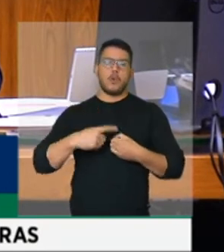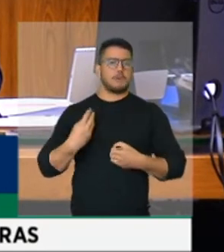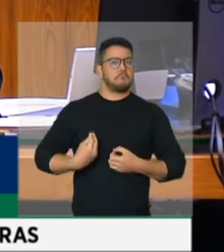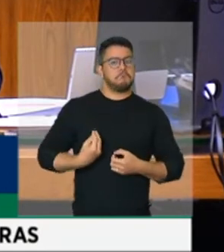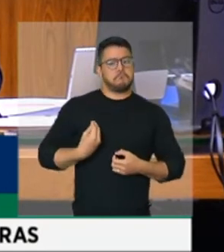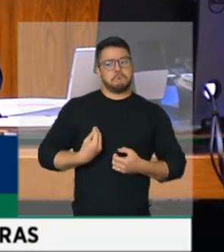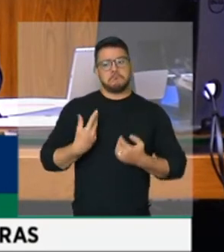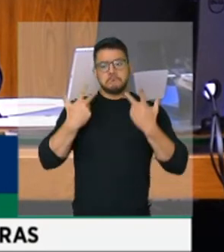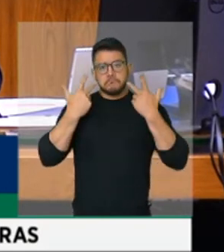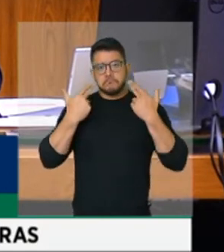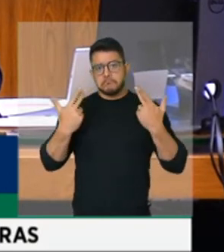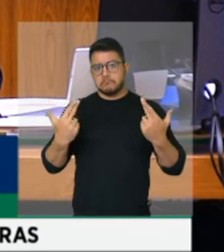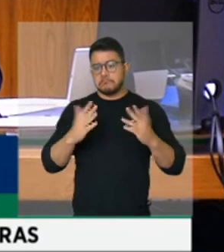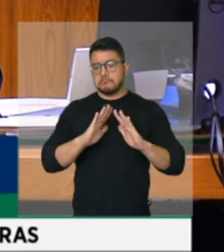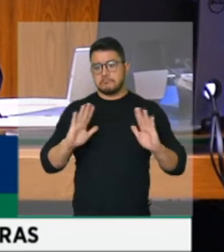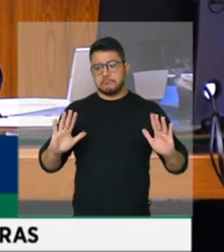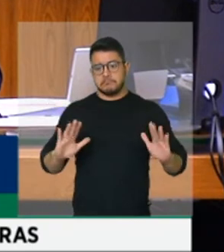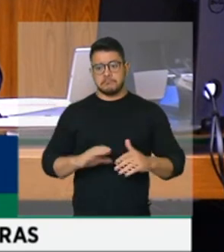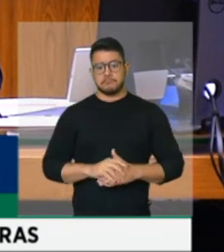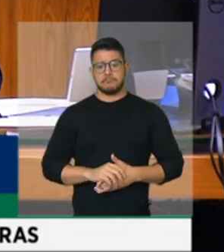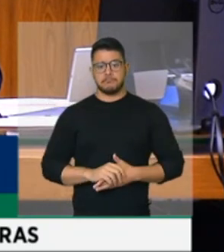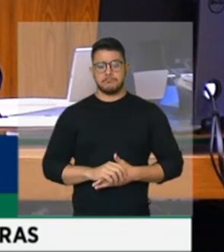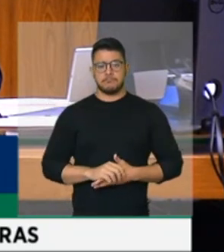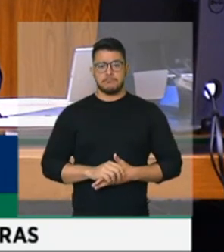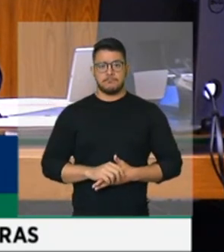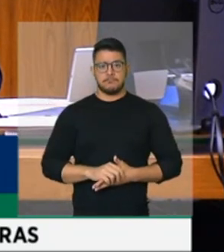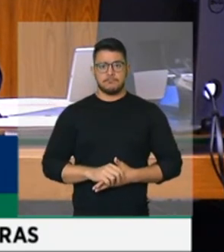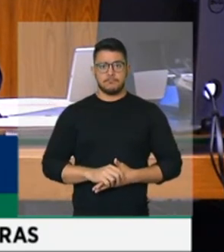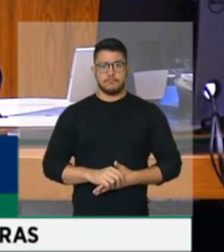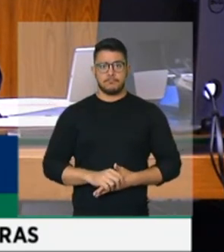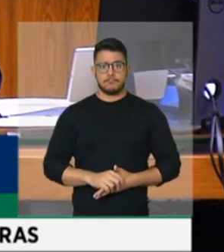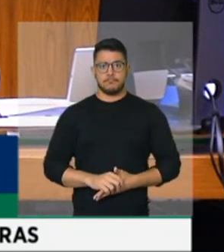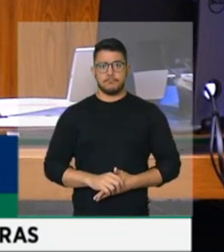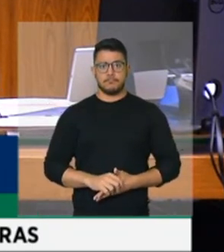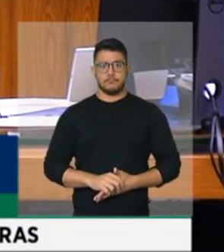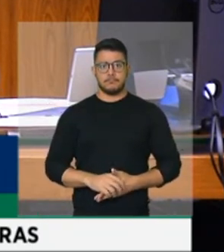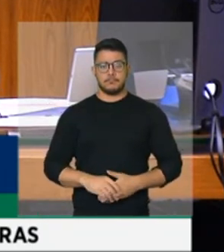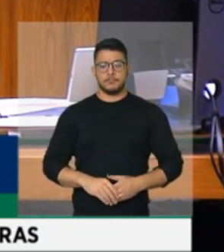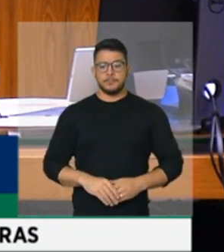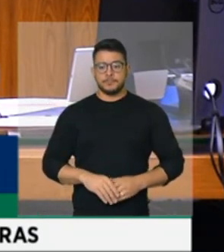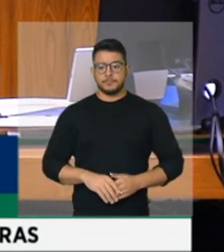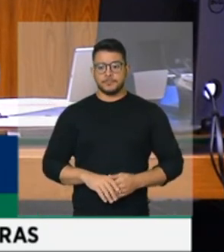ES, SE A OPOSIÇÃO ACHA QUE A PANDEMIA JÁ TÁ CONTROLADA E SE A GENTE TEM CONDIÇÕES DE FUNCIONAR PRESENCIALMENTE NESTA CASA. COM RELAÇÃO A PRIMEIRA QUESTÃO DE ORDEM DE